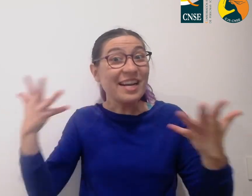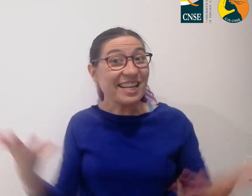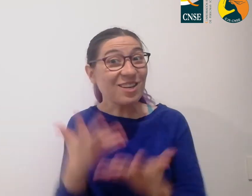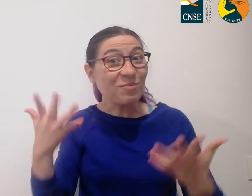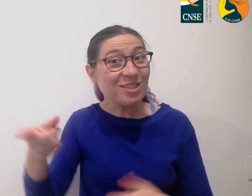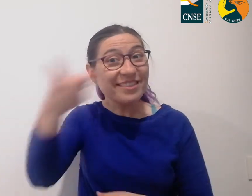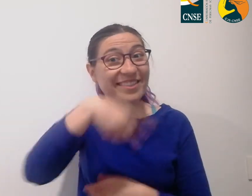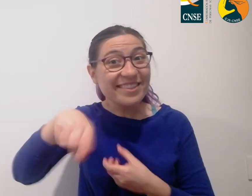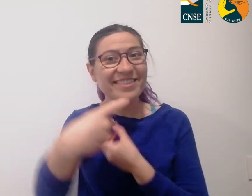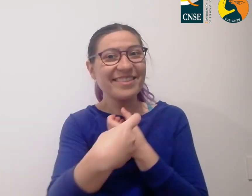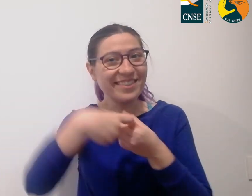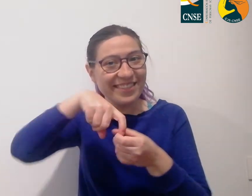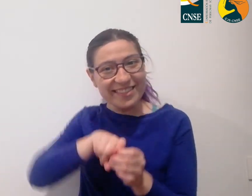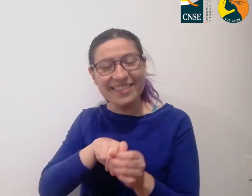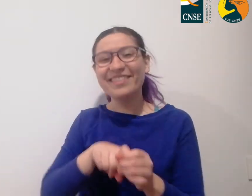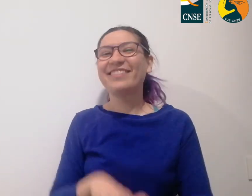¡Ánimo!